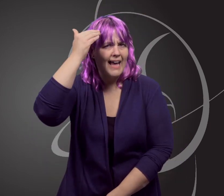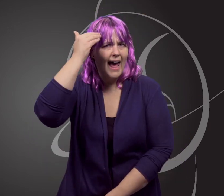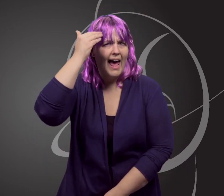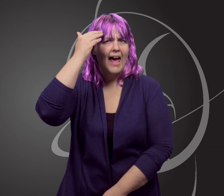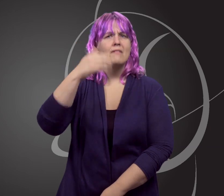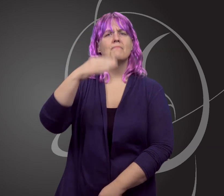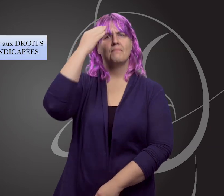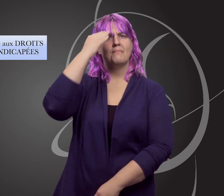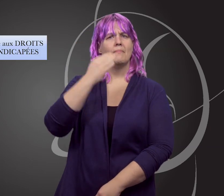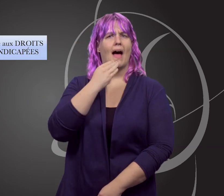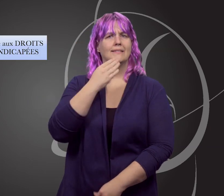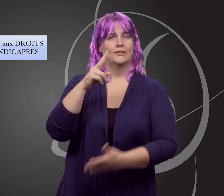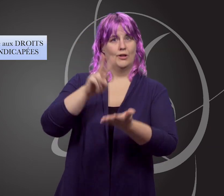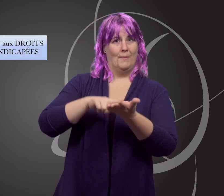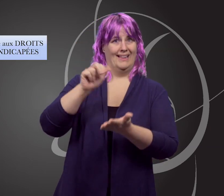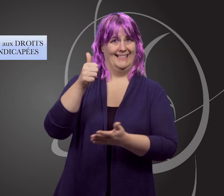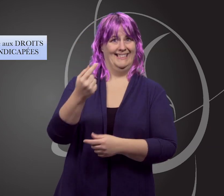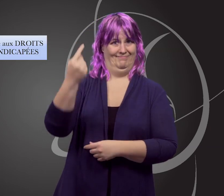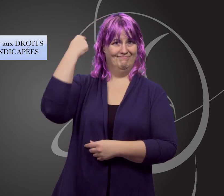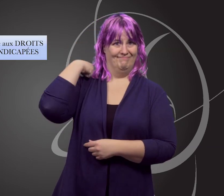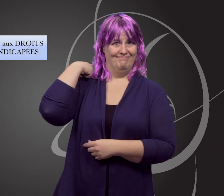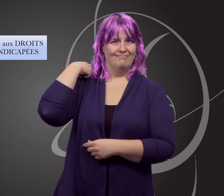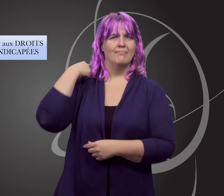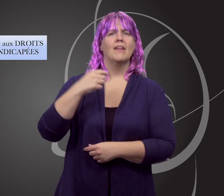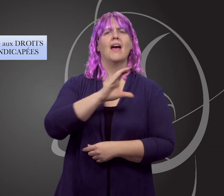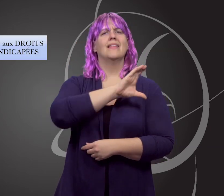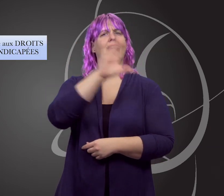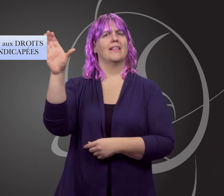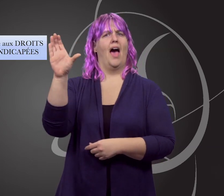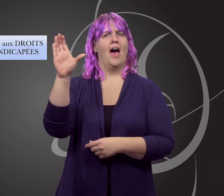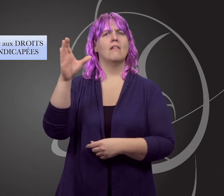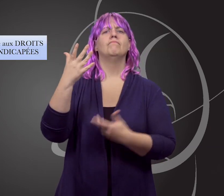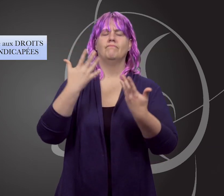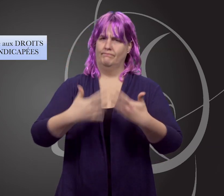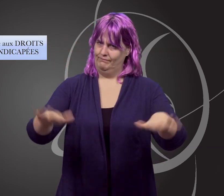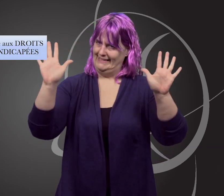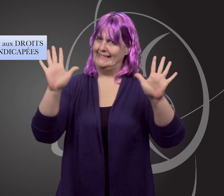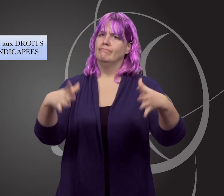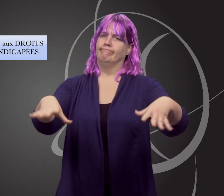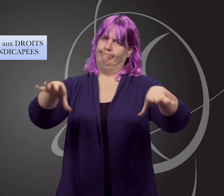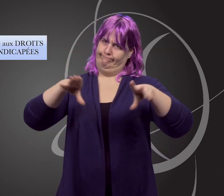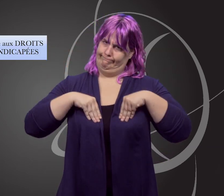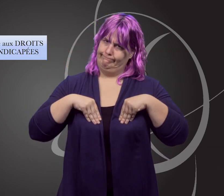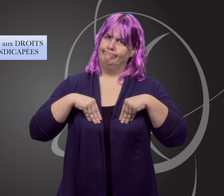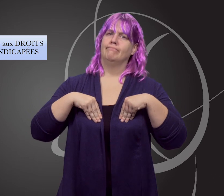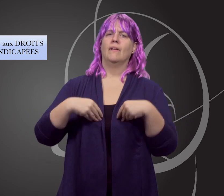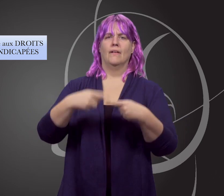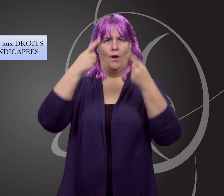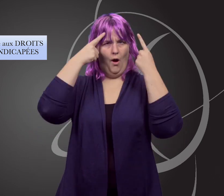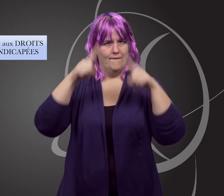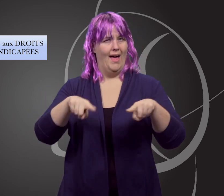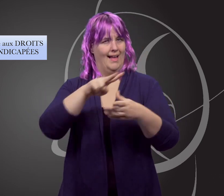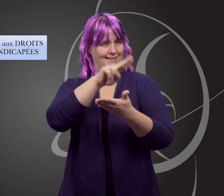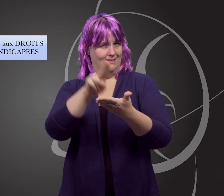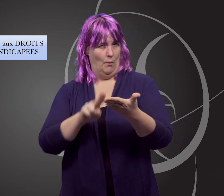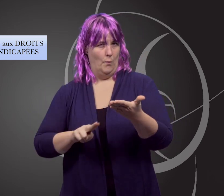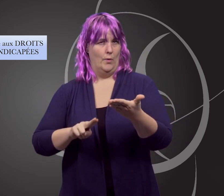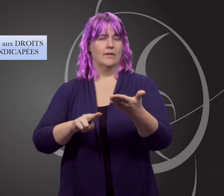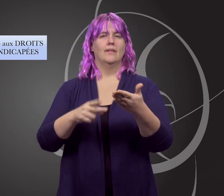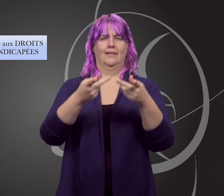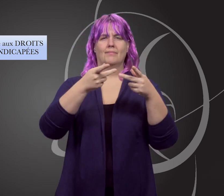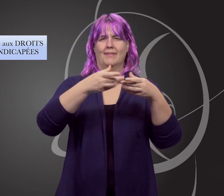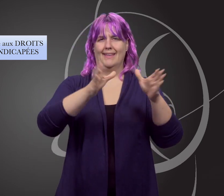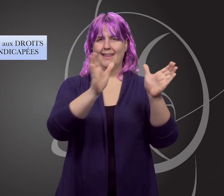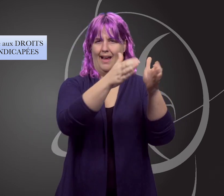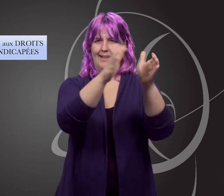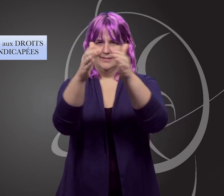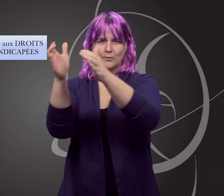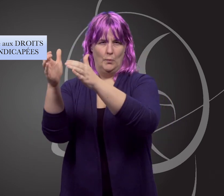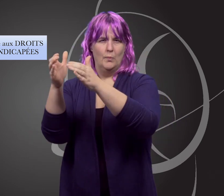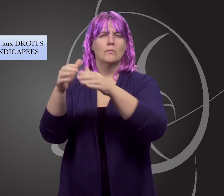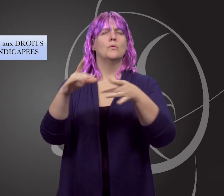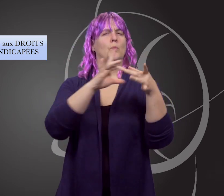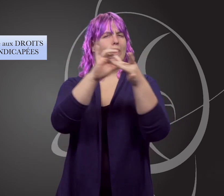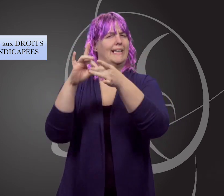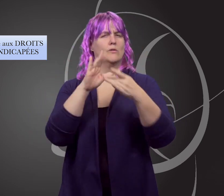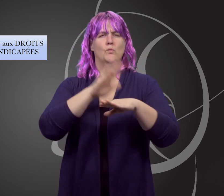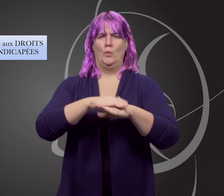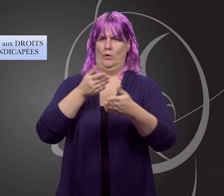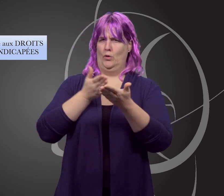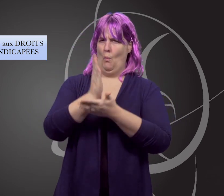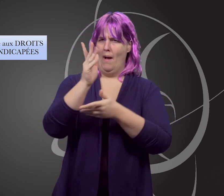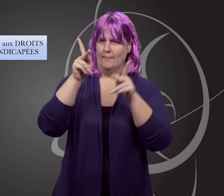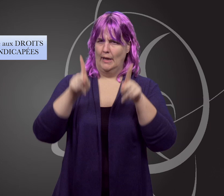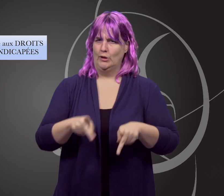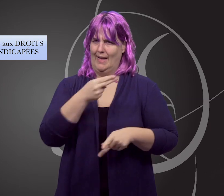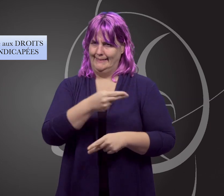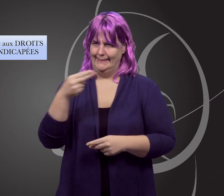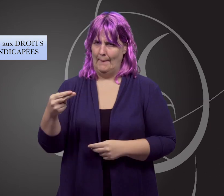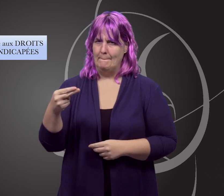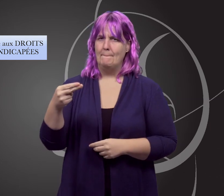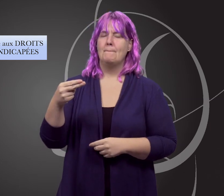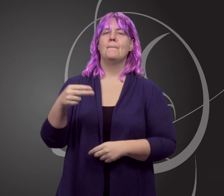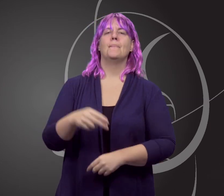Comme vous le savez, le Canada a ratifié la Convention des Nations Unies sur les droits des personnes handicapées en mars 2010.